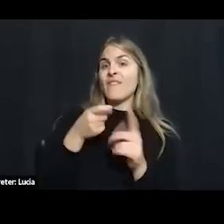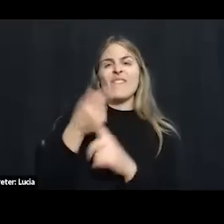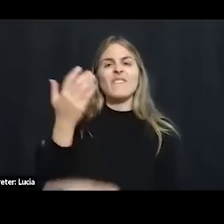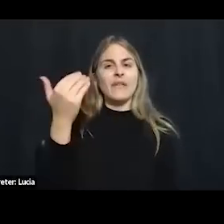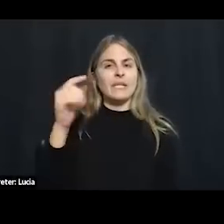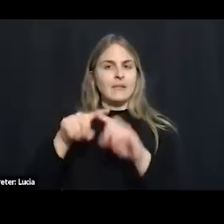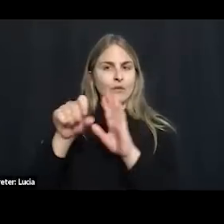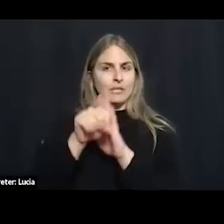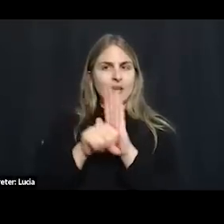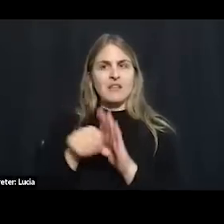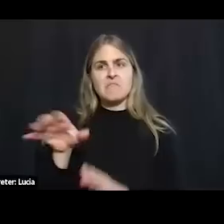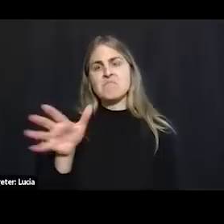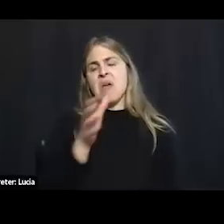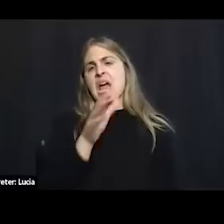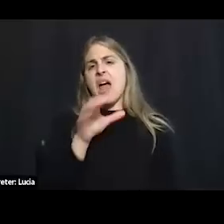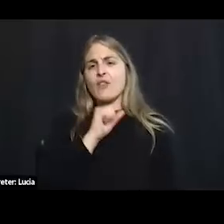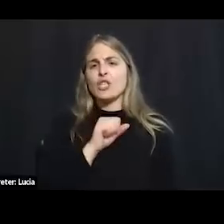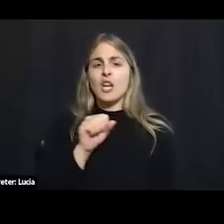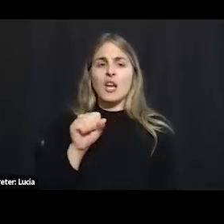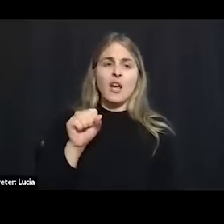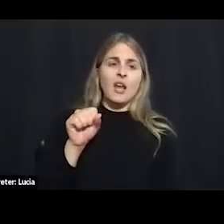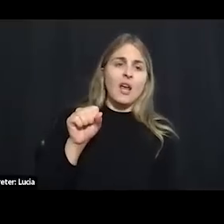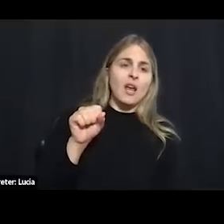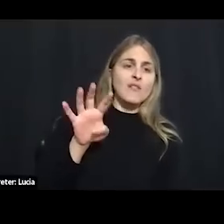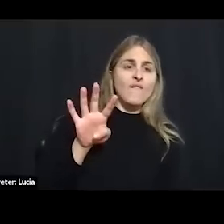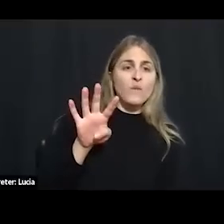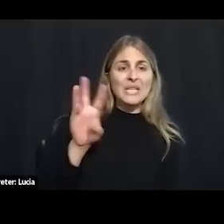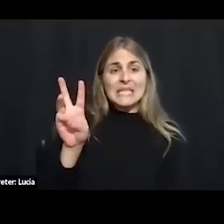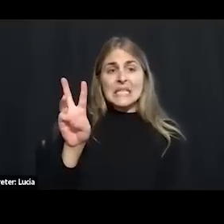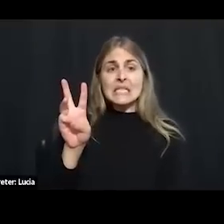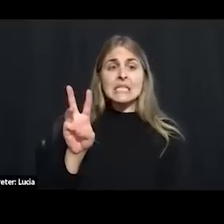Edad promedio de 46 años, 61 % mujeres, 60 % blancos,